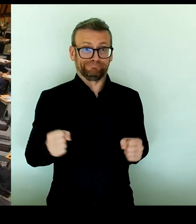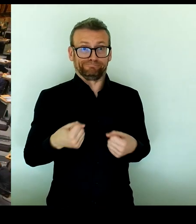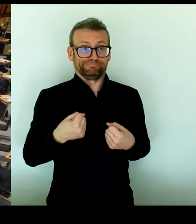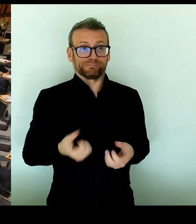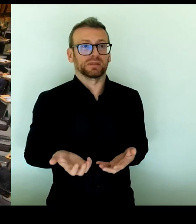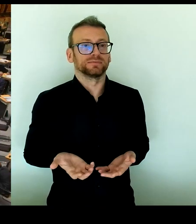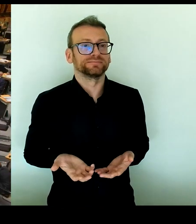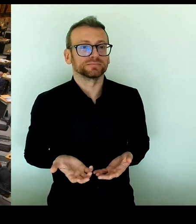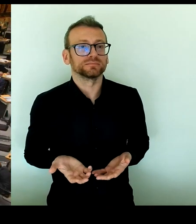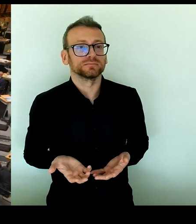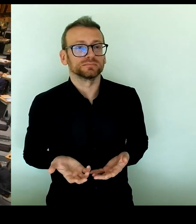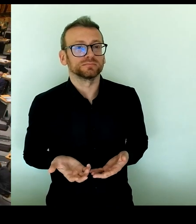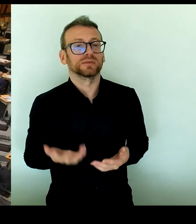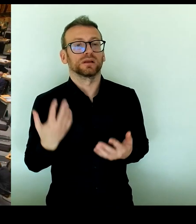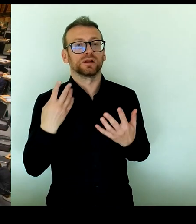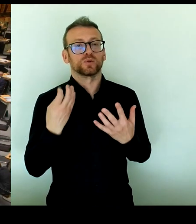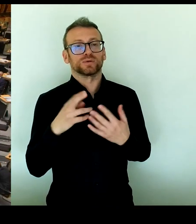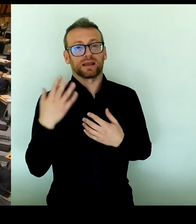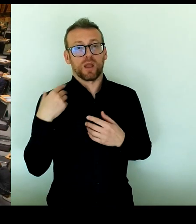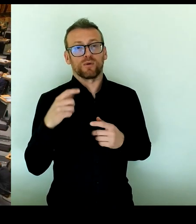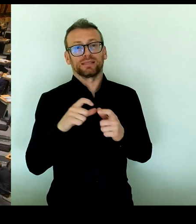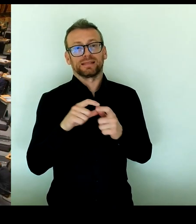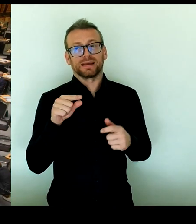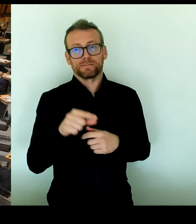Für die SDP-Fraktion hat der Kollege Hofer das Wort.(Rednerwechsel)